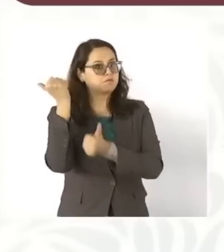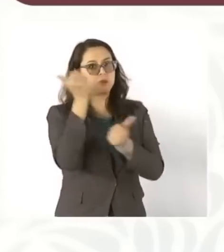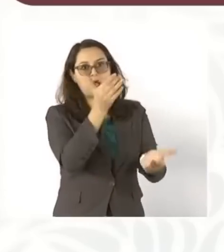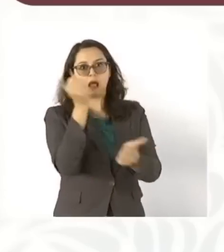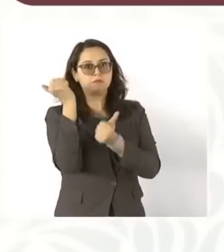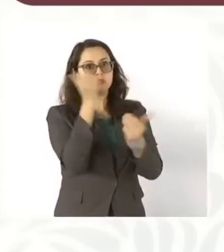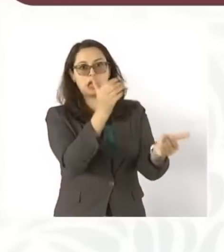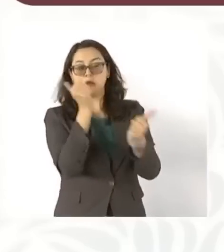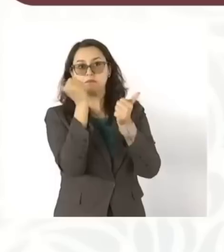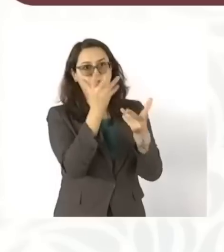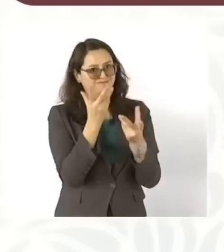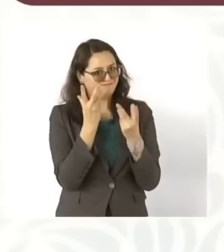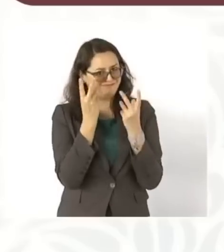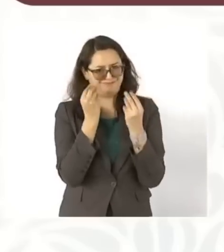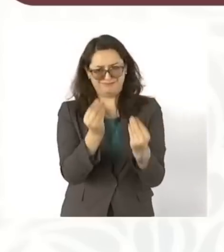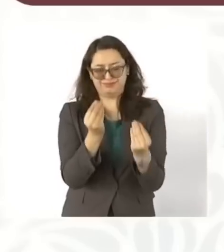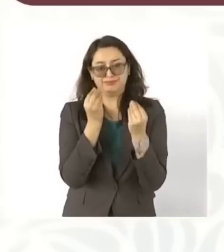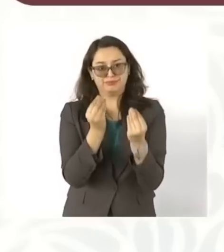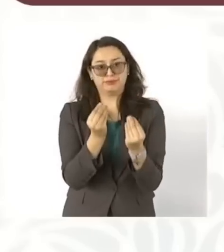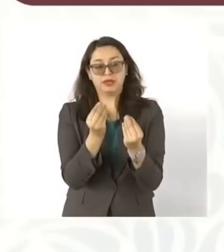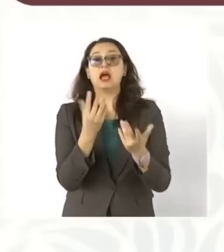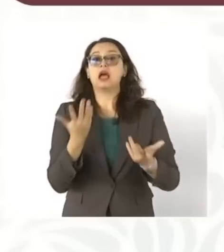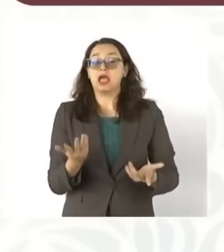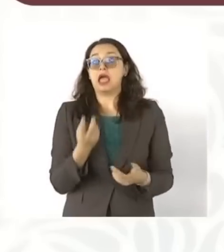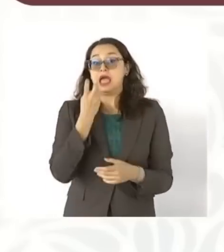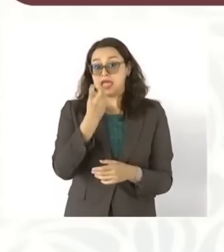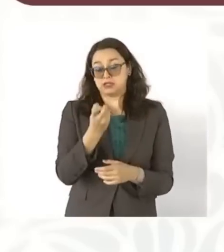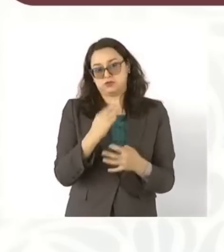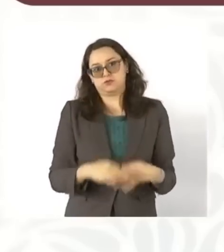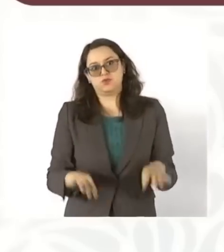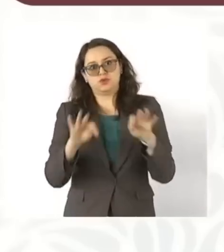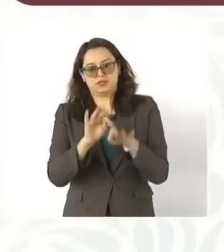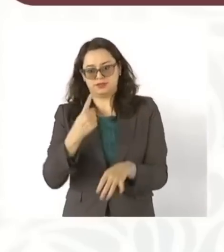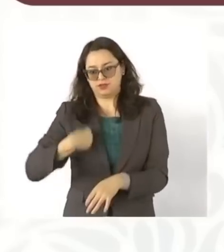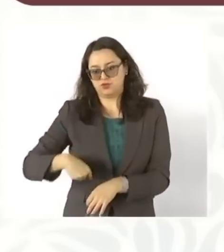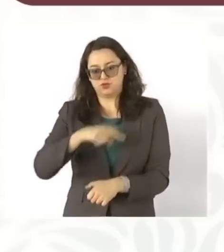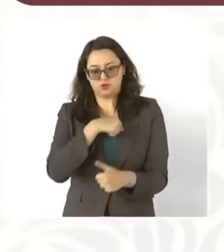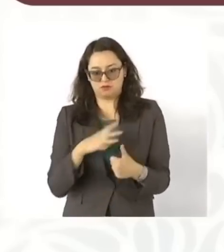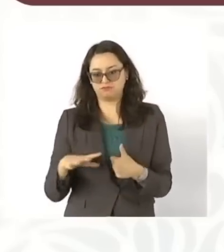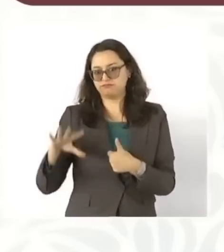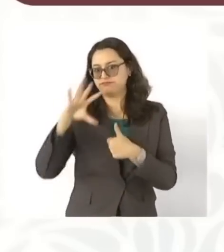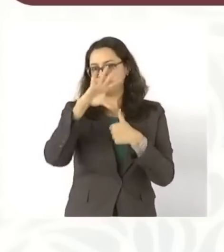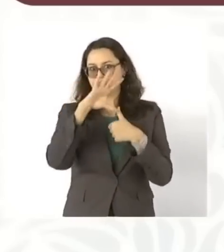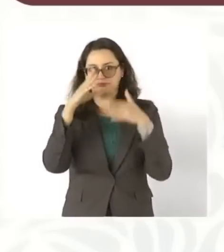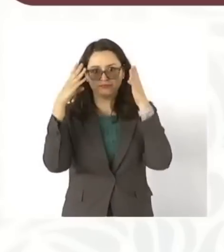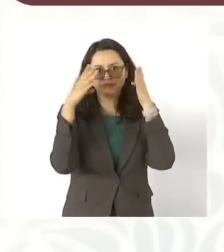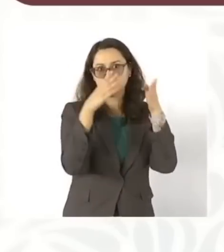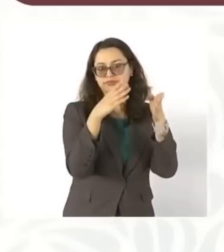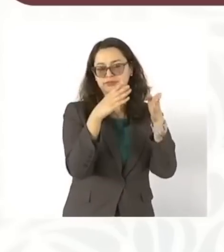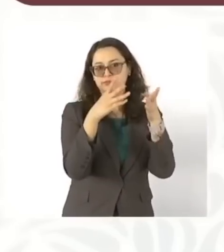si vamos a fortalecer el mercado regional y además Nuestro objetivo también es ampliar